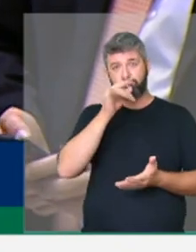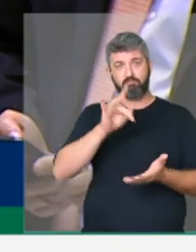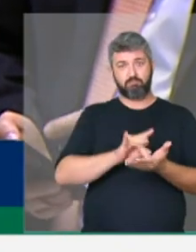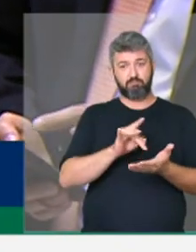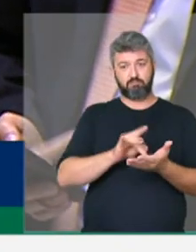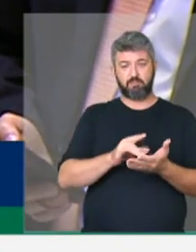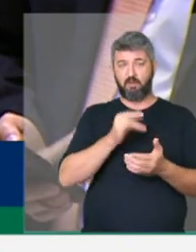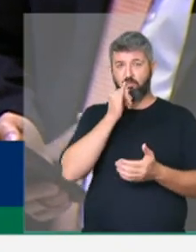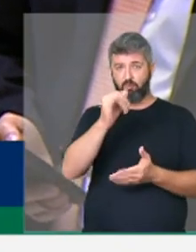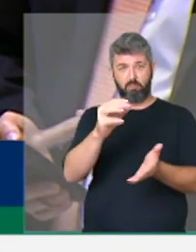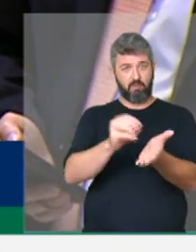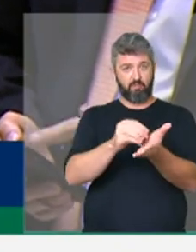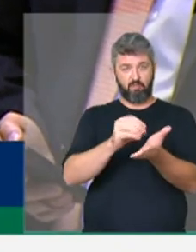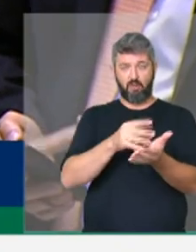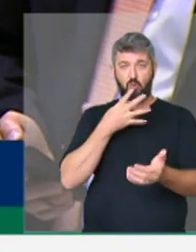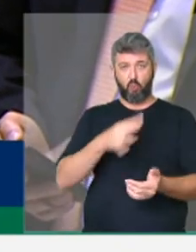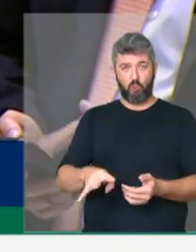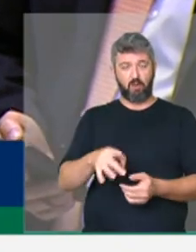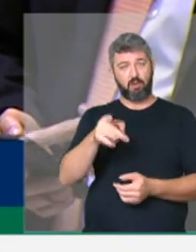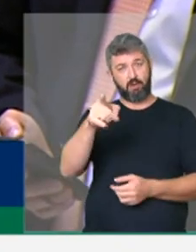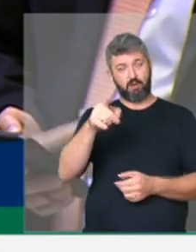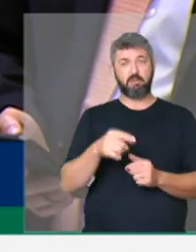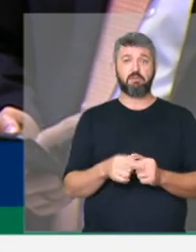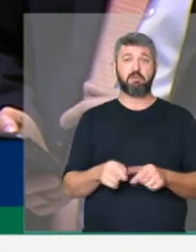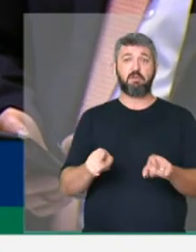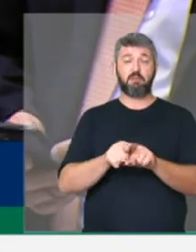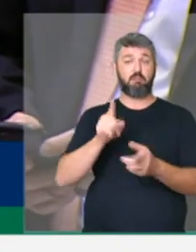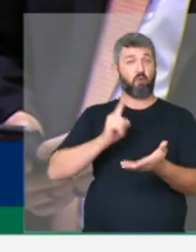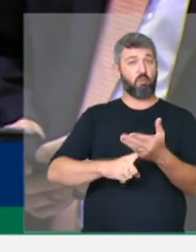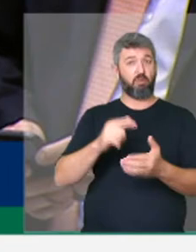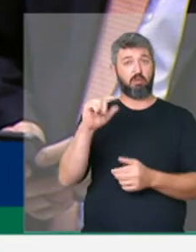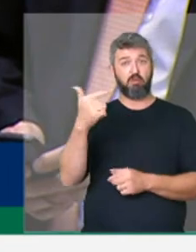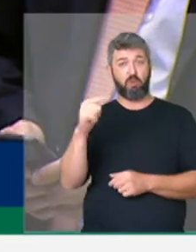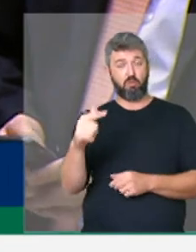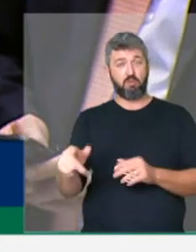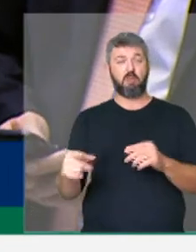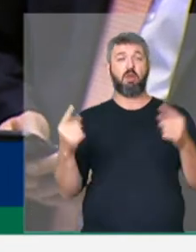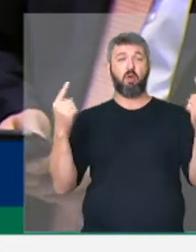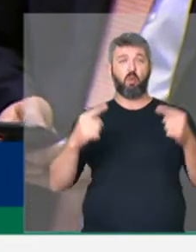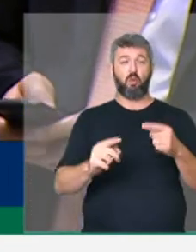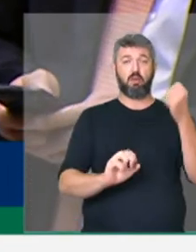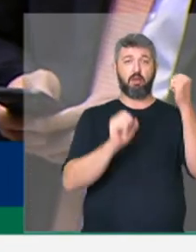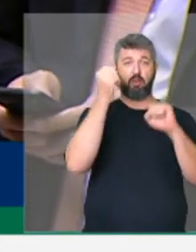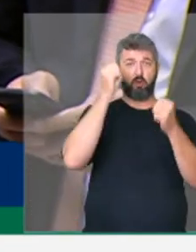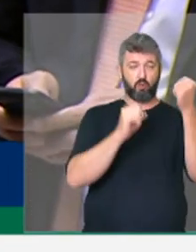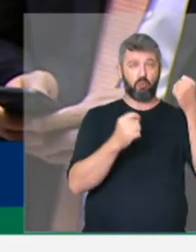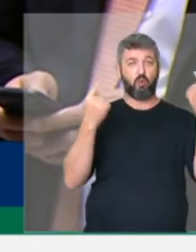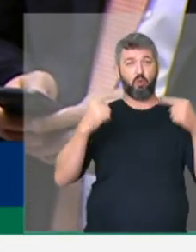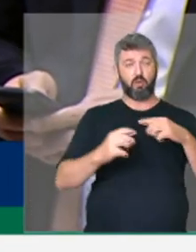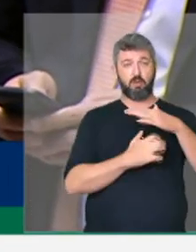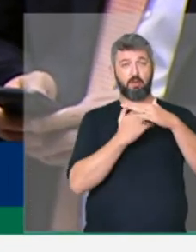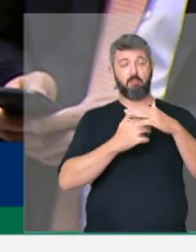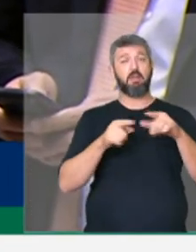SENHOR PRESIDENTE. [PRESIDENTE]: PSB? -- [DEPUTADO]: PSB É NÃO. -- [PRESIDENTE]: PSB É